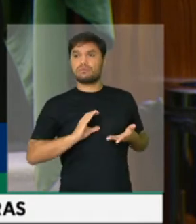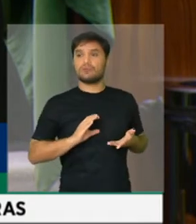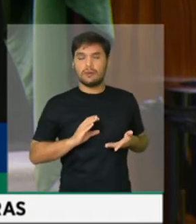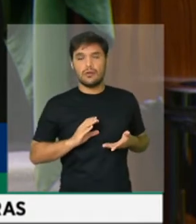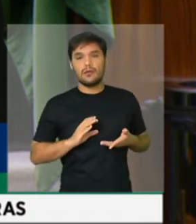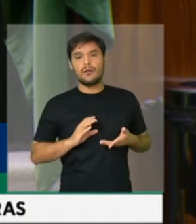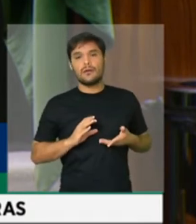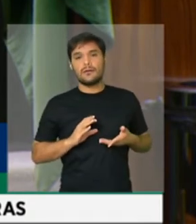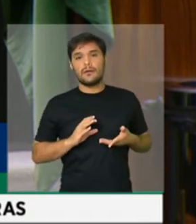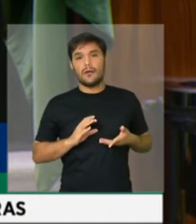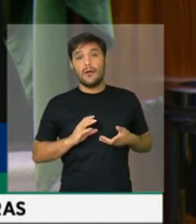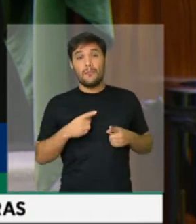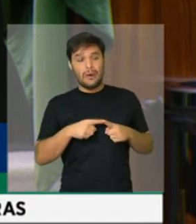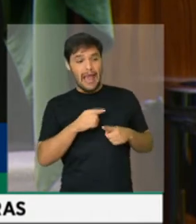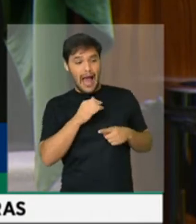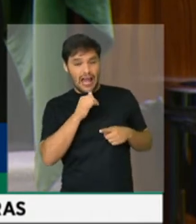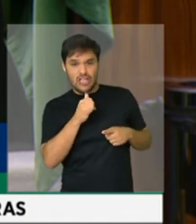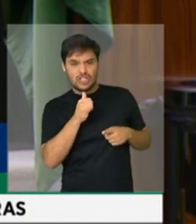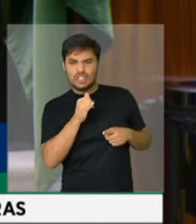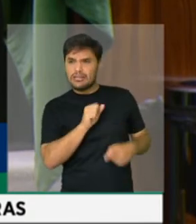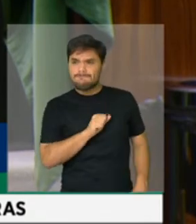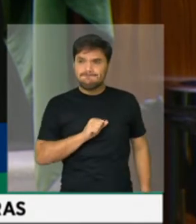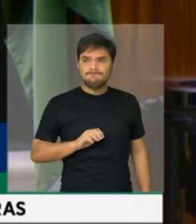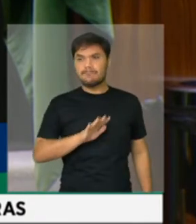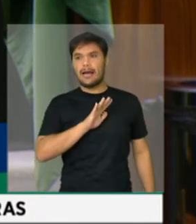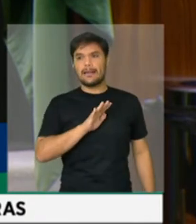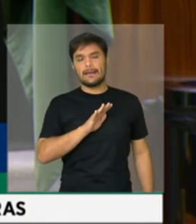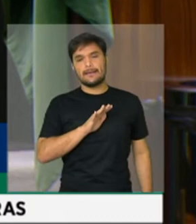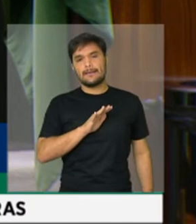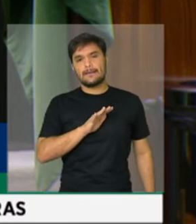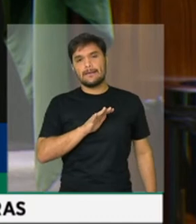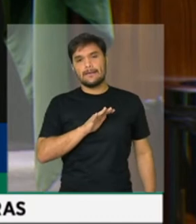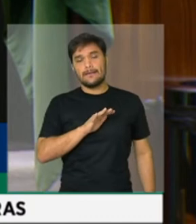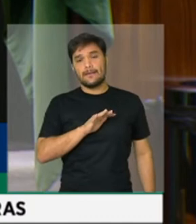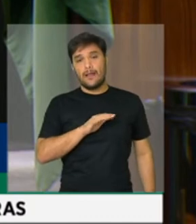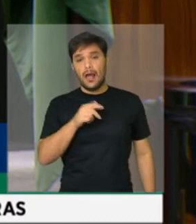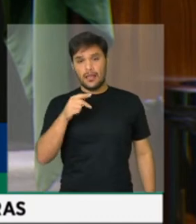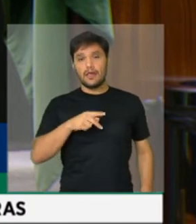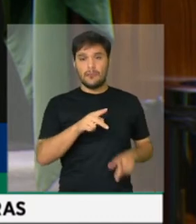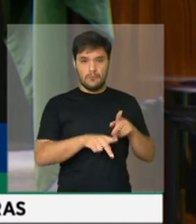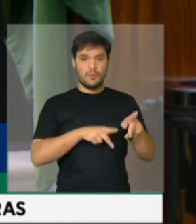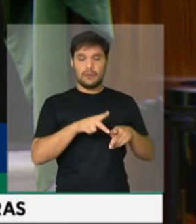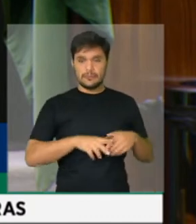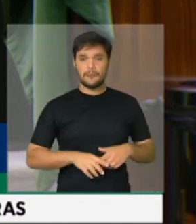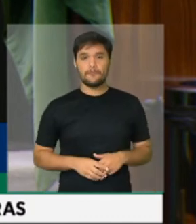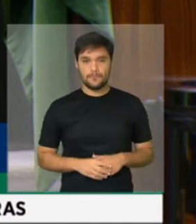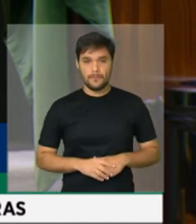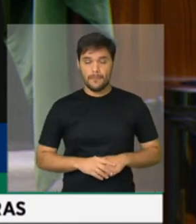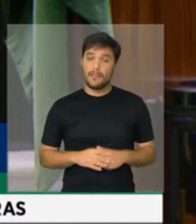POPULAÇÃO BRASILEIRA SEUS LUCROS? EM CIMA DE CONTAS MAIS ALTAS PARA A ENERGIA DA NOSSA POPULAÇÃO. PRESIDENTE, DEPUTADO ARTHUR LIRA, COLEGAS